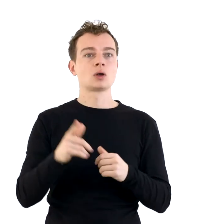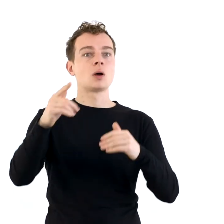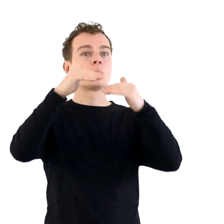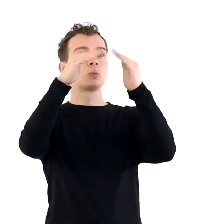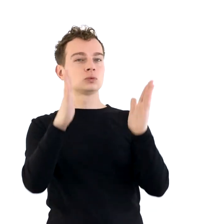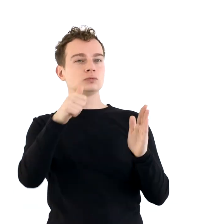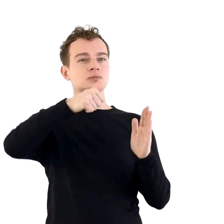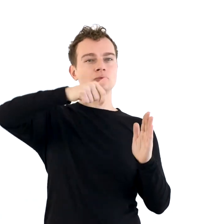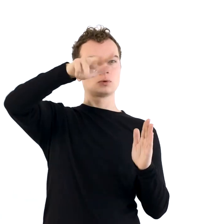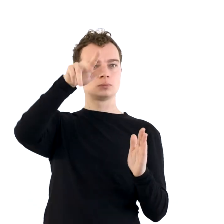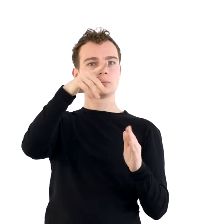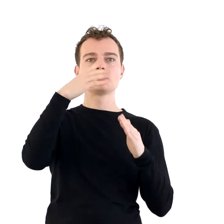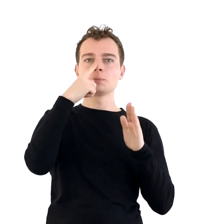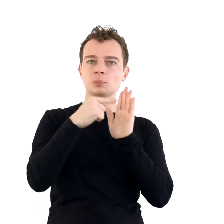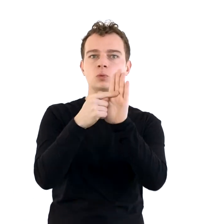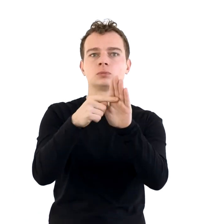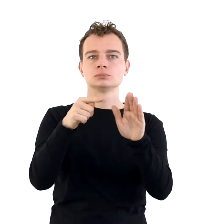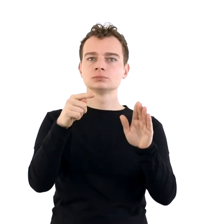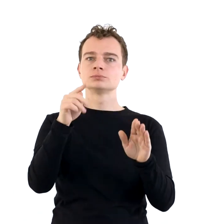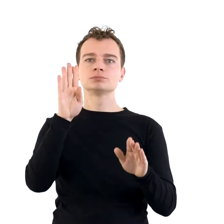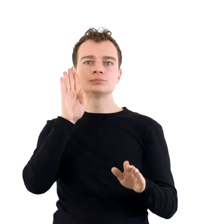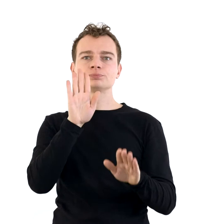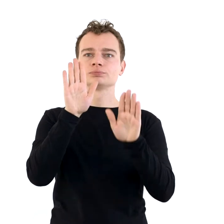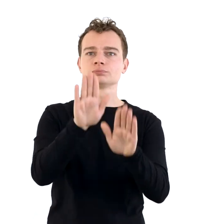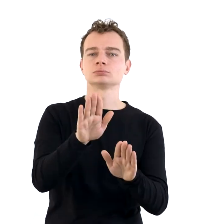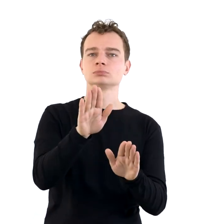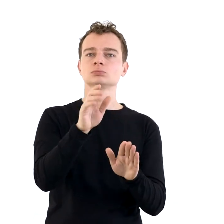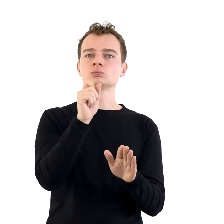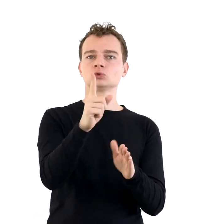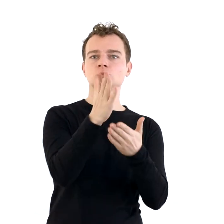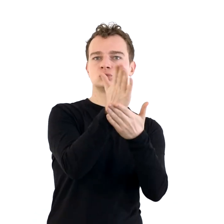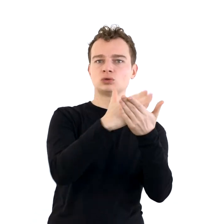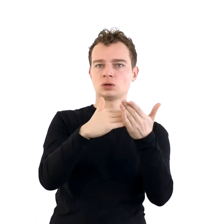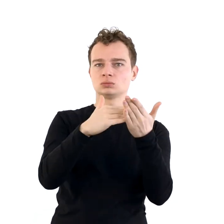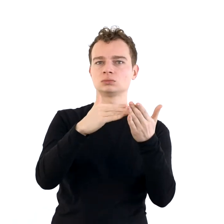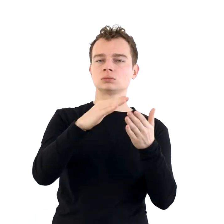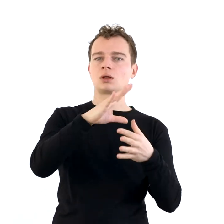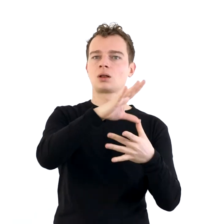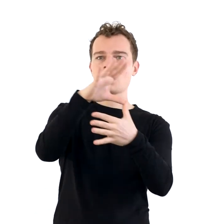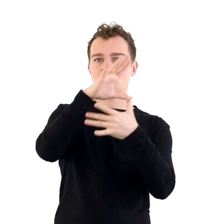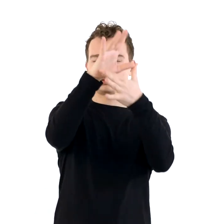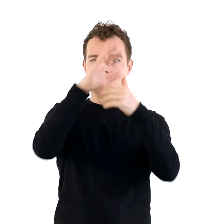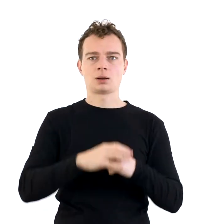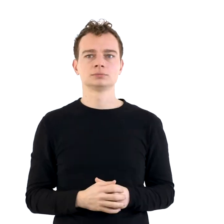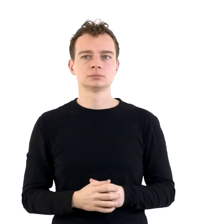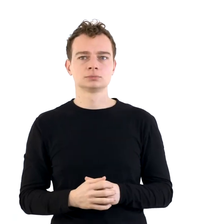O wielopiętrowej zabudowie świadczą częściowo zachowane klatki schodowe.